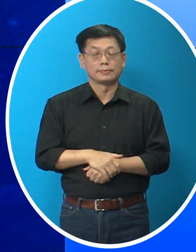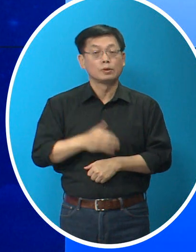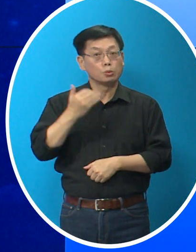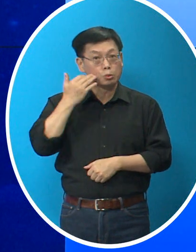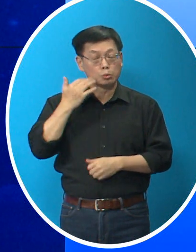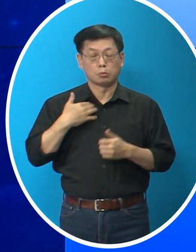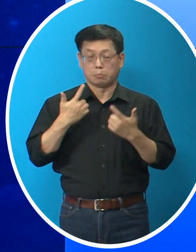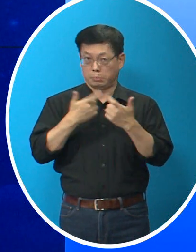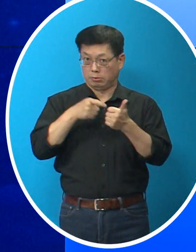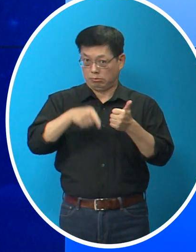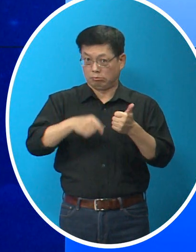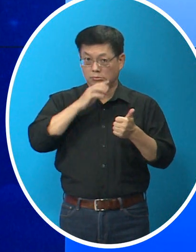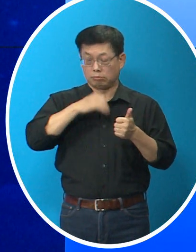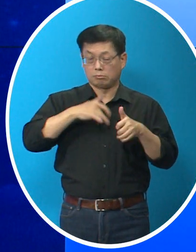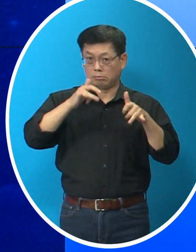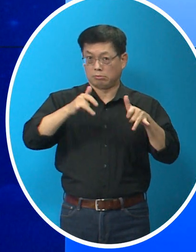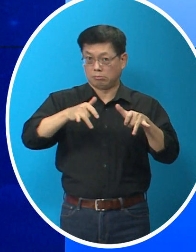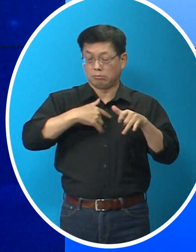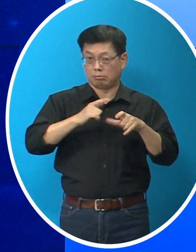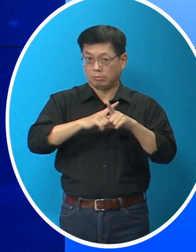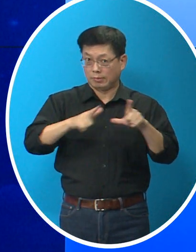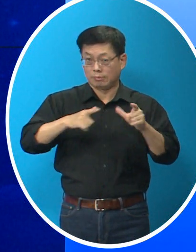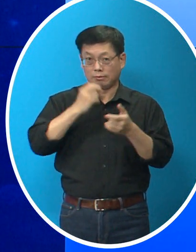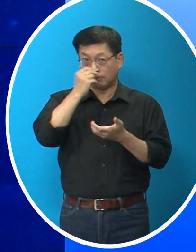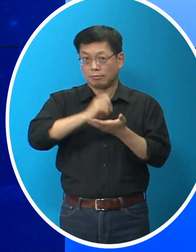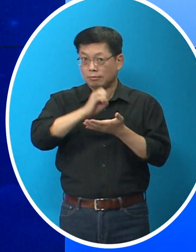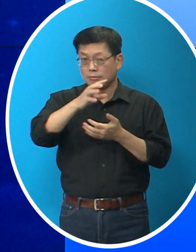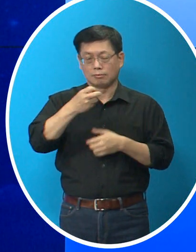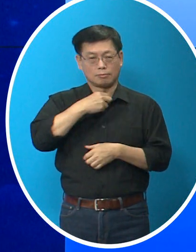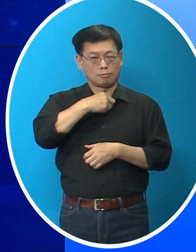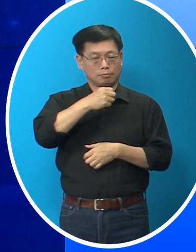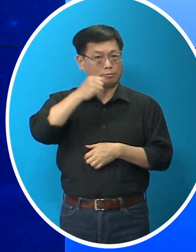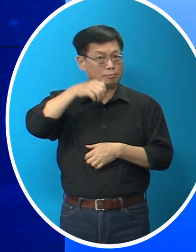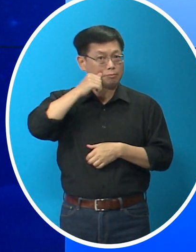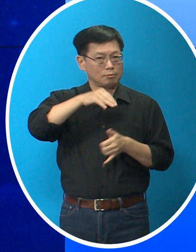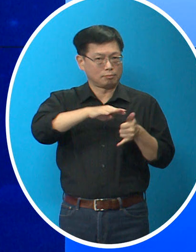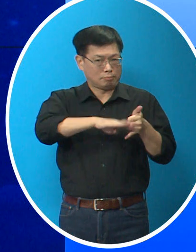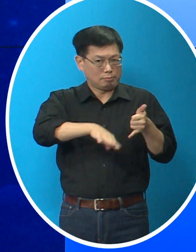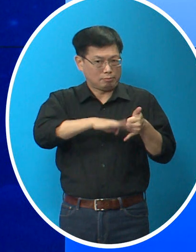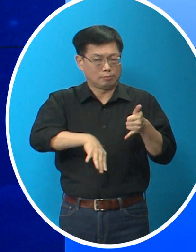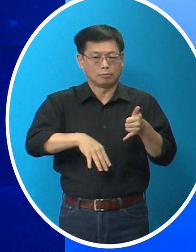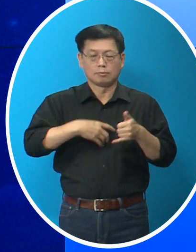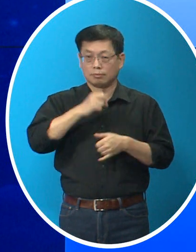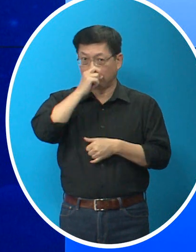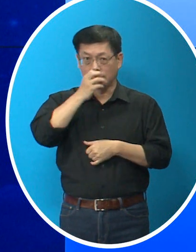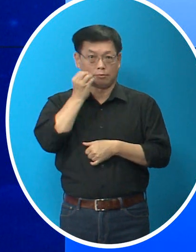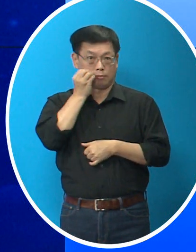我們的豪雨特報來看的話 目前包含整個苗栗以南地區 宜蘭、花蓮地區